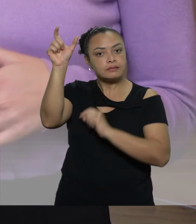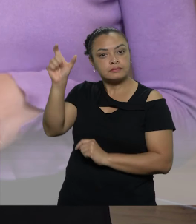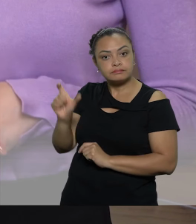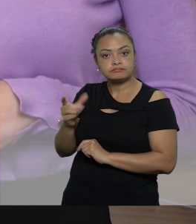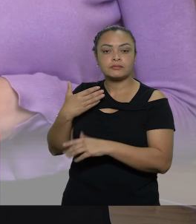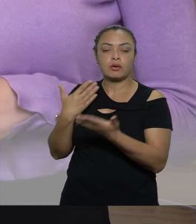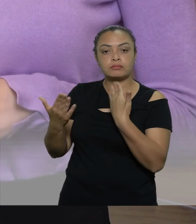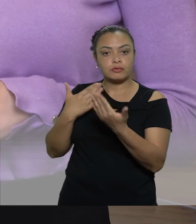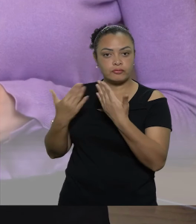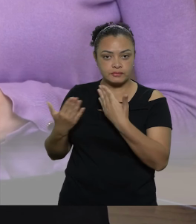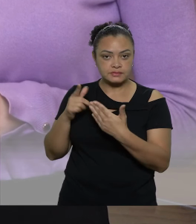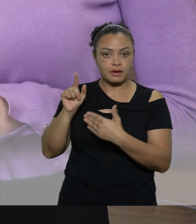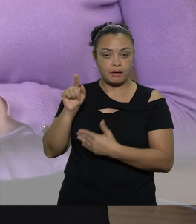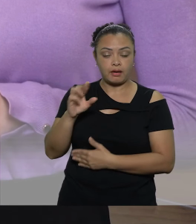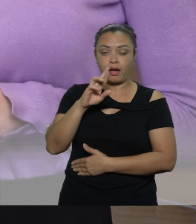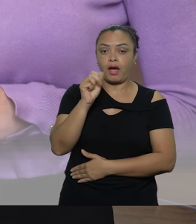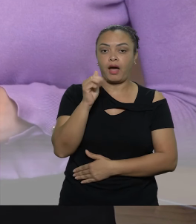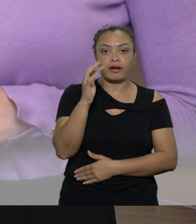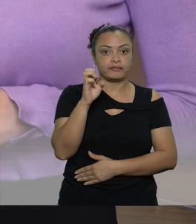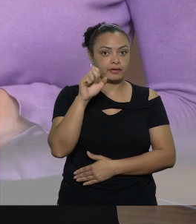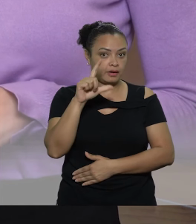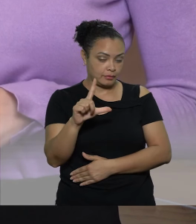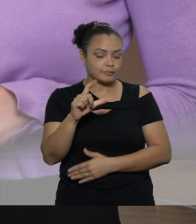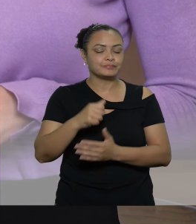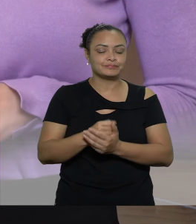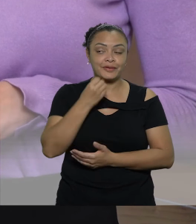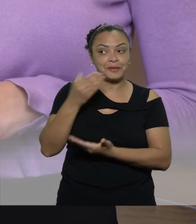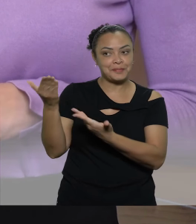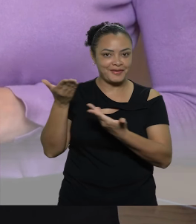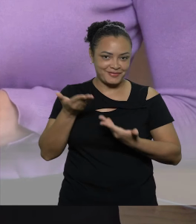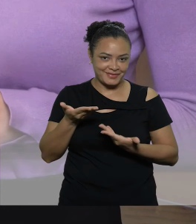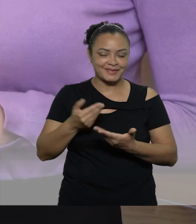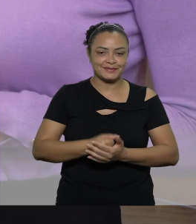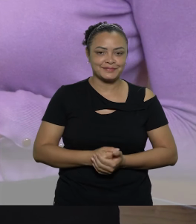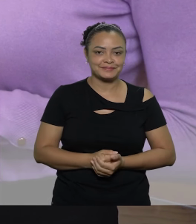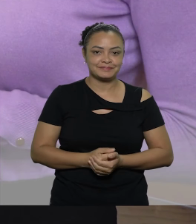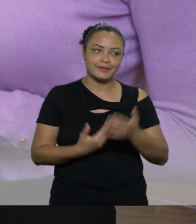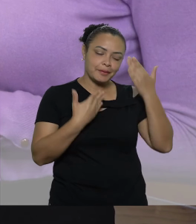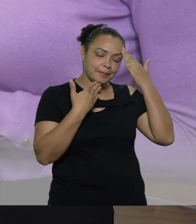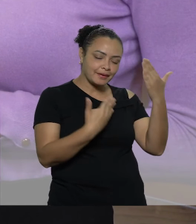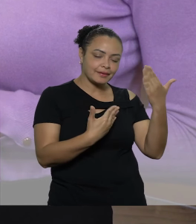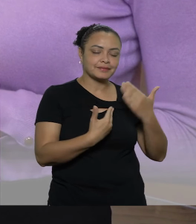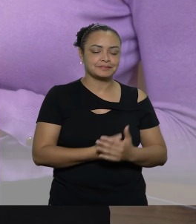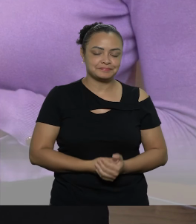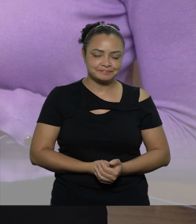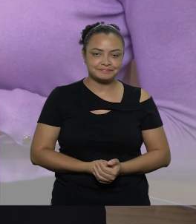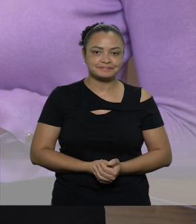nós vamos conversar hoje com o nosso economista, Rafael Voivodic. Seja bem-vindo, Rafa. Obrigado, Mari.